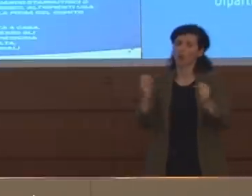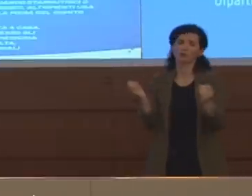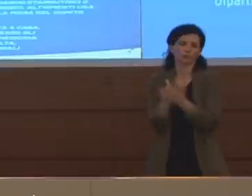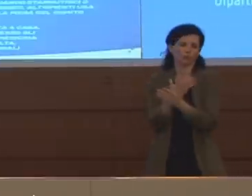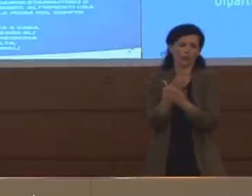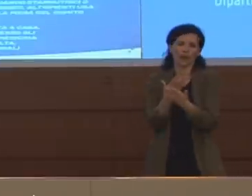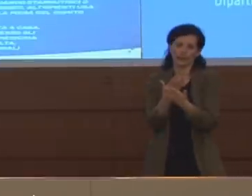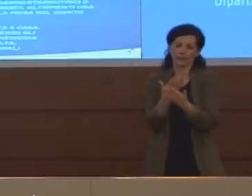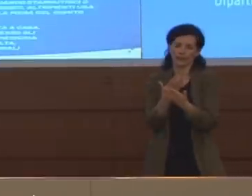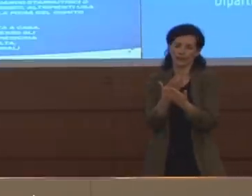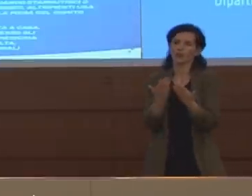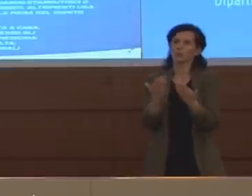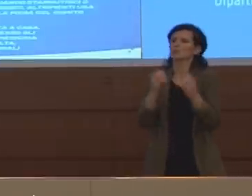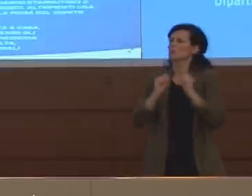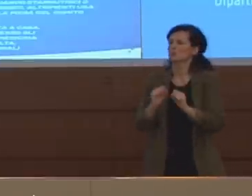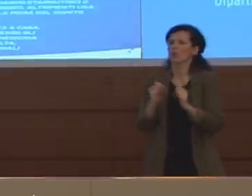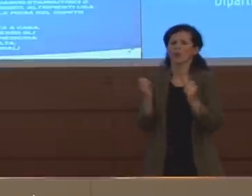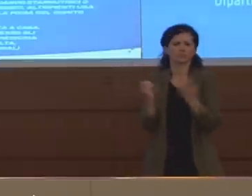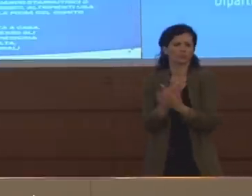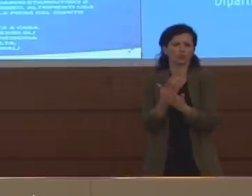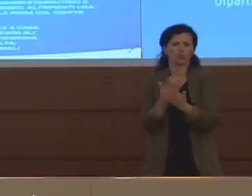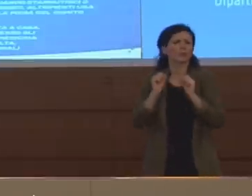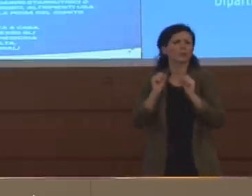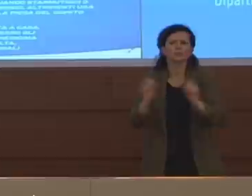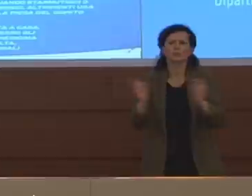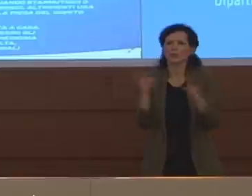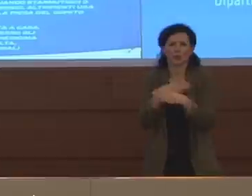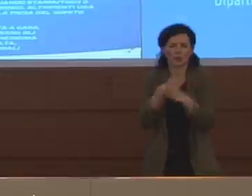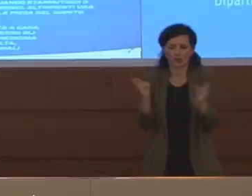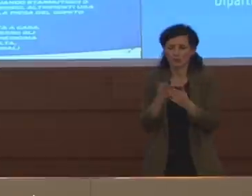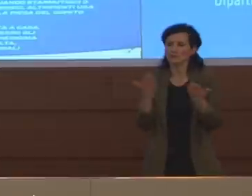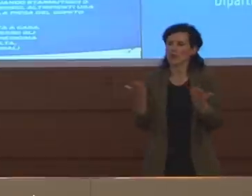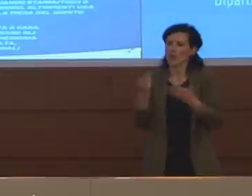Dunque, chiedeva che le cose, i progetti, gli obiettivi indicati nel